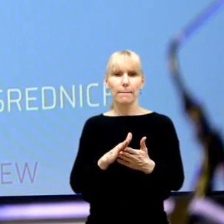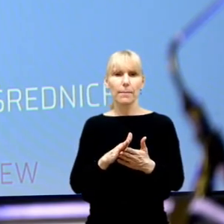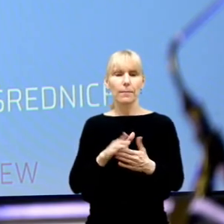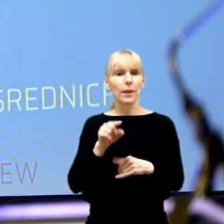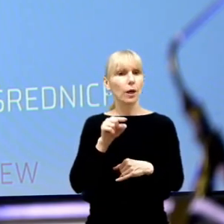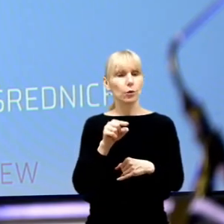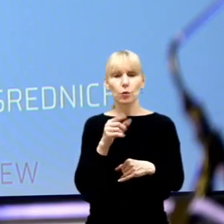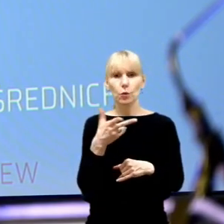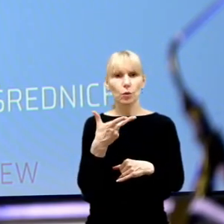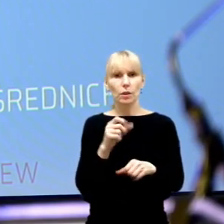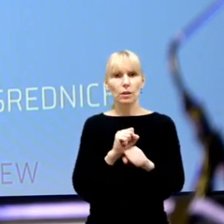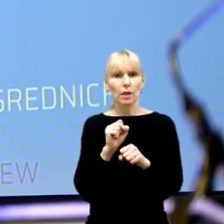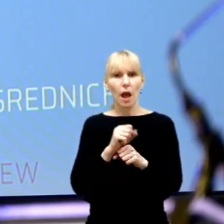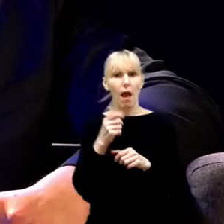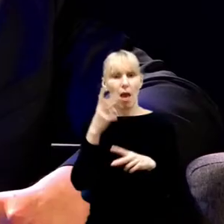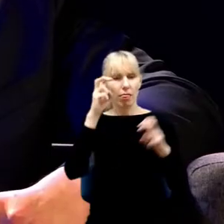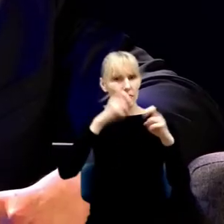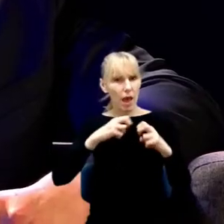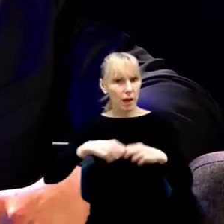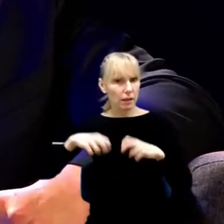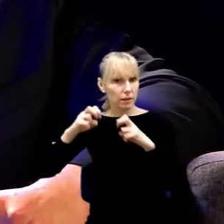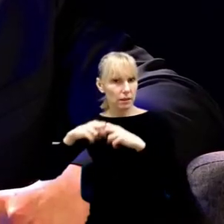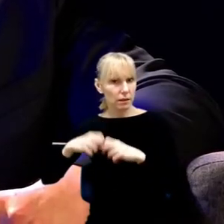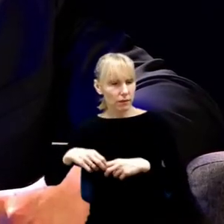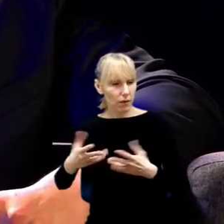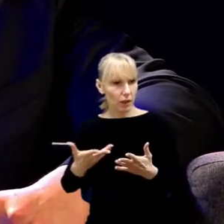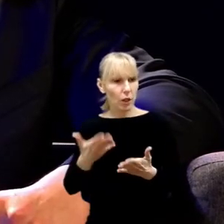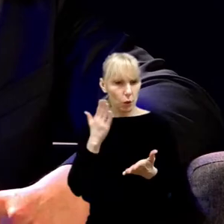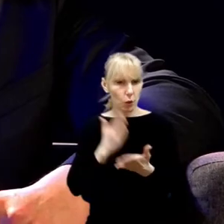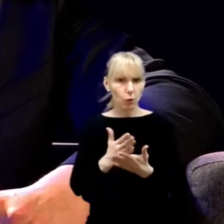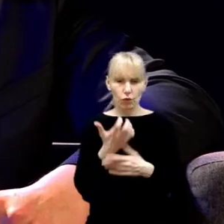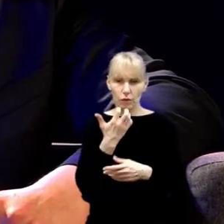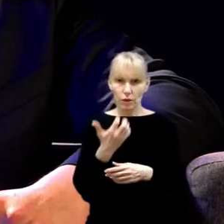ale to, co dla nas jest najistotniejsze, to jest uzyskanie dyskonta, dyskonta do rynku,